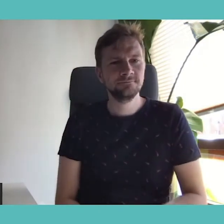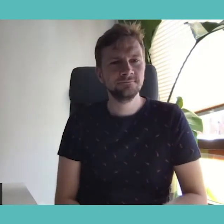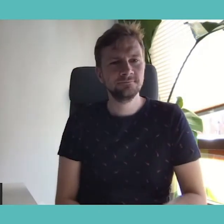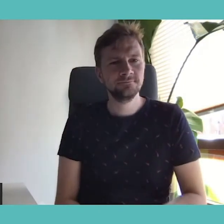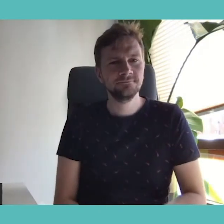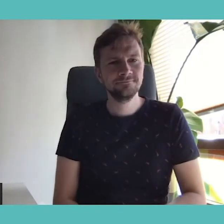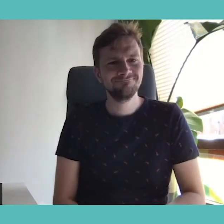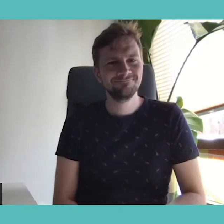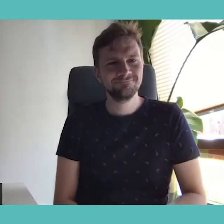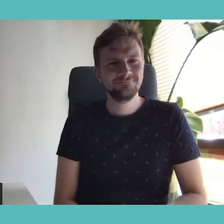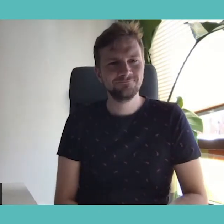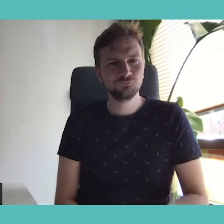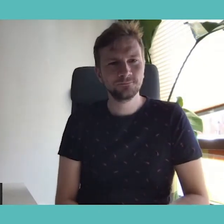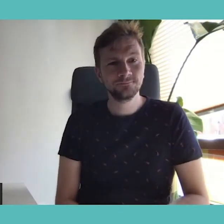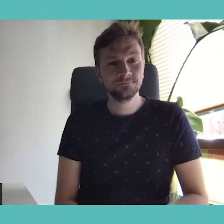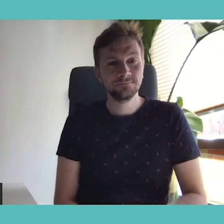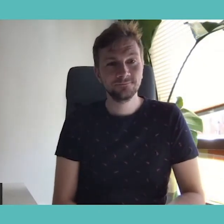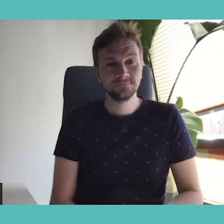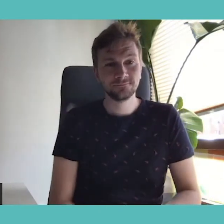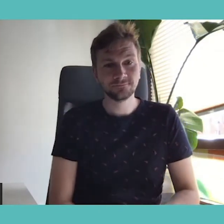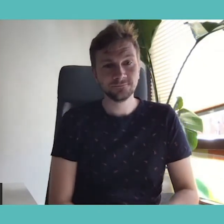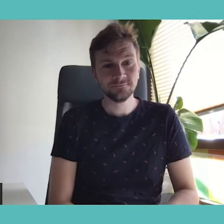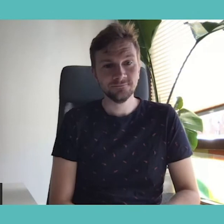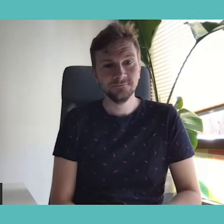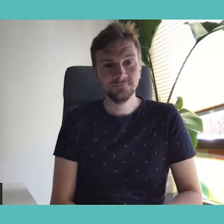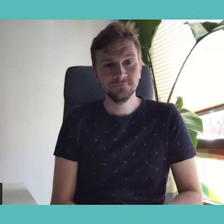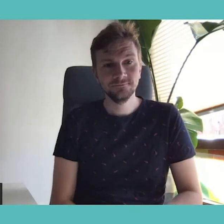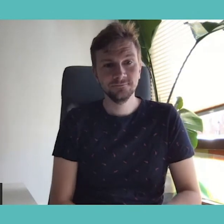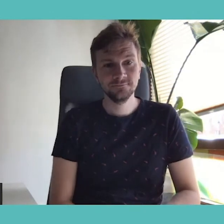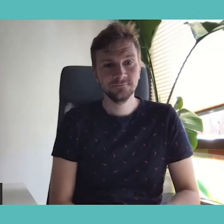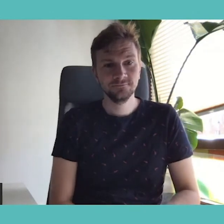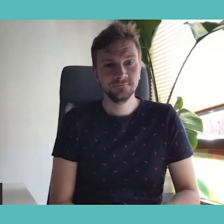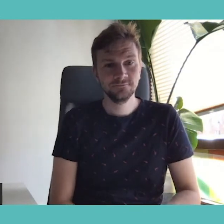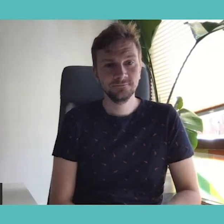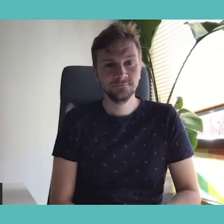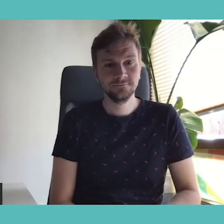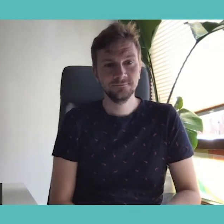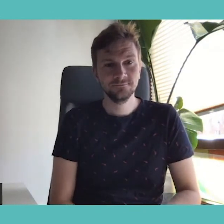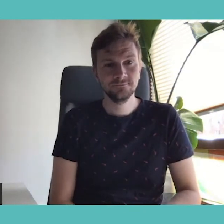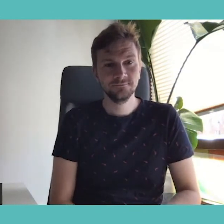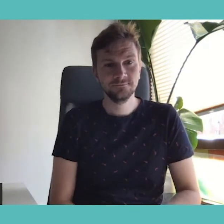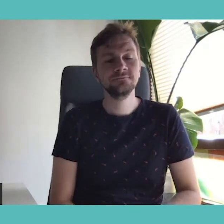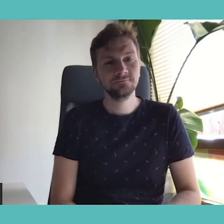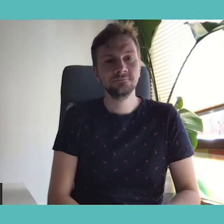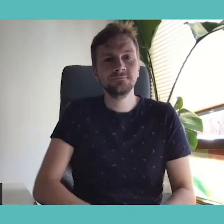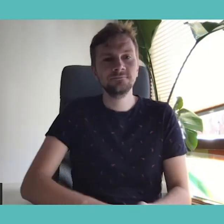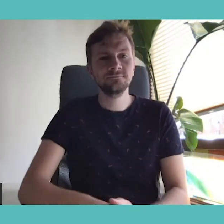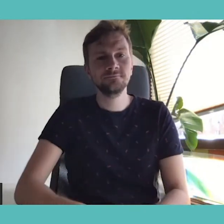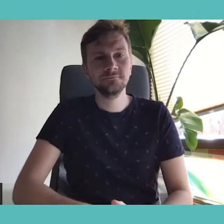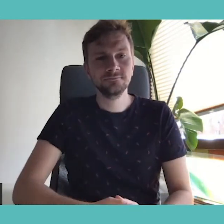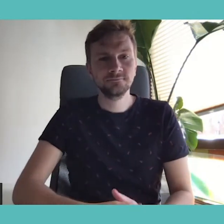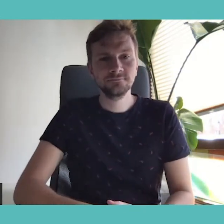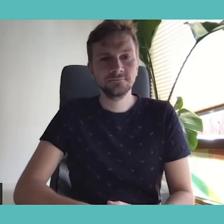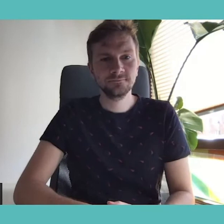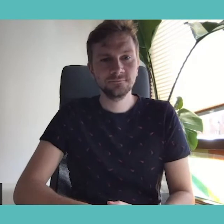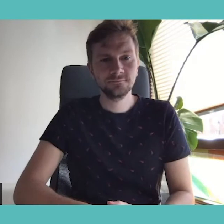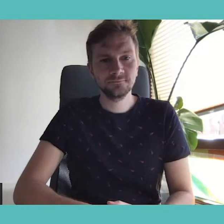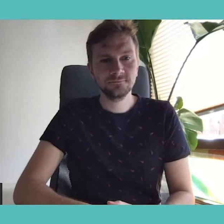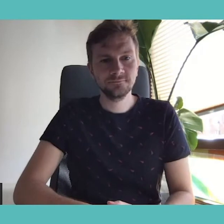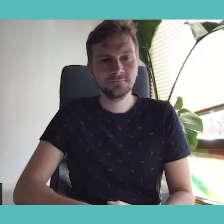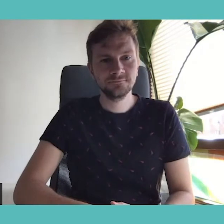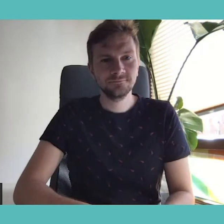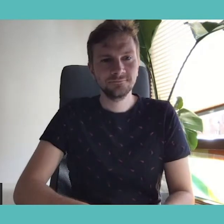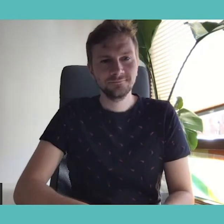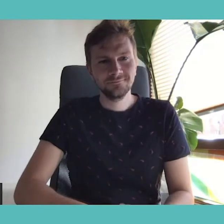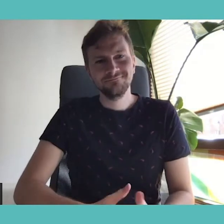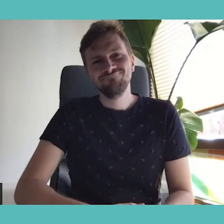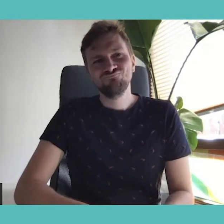Rozumiem. Czy masz marzenia związane z #dostępnytłumaczPJM?